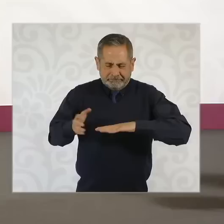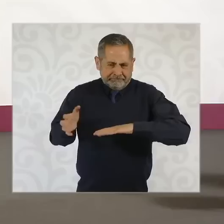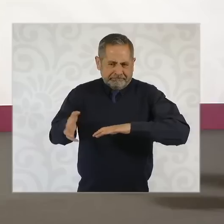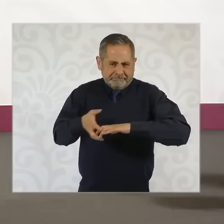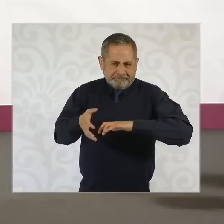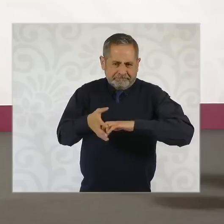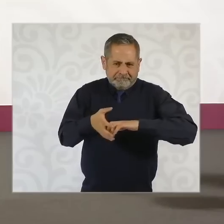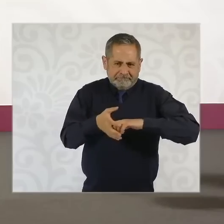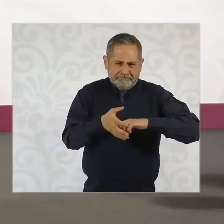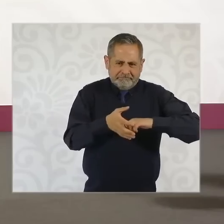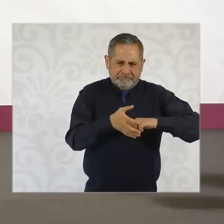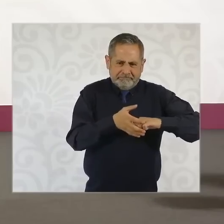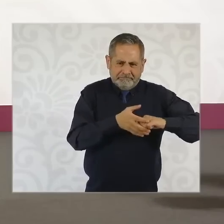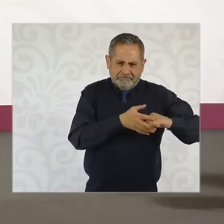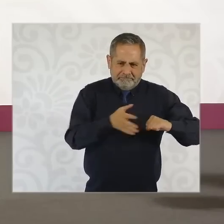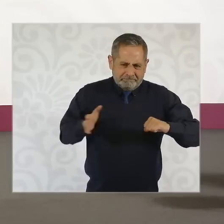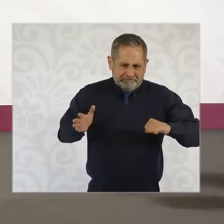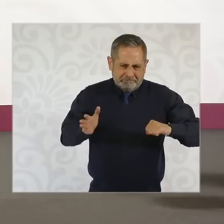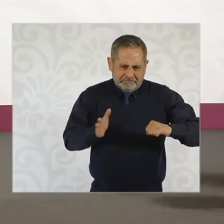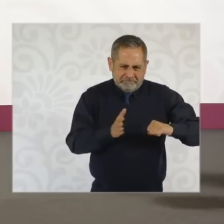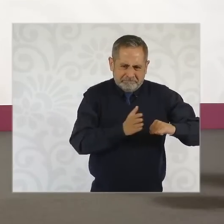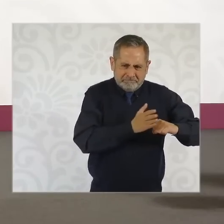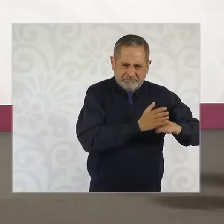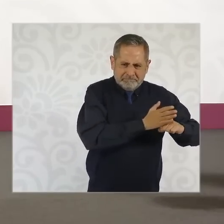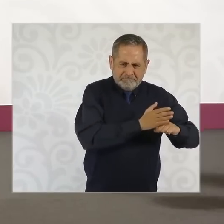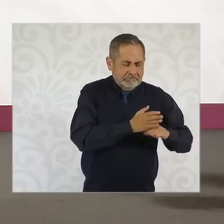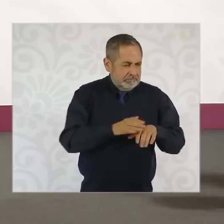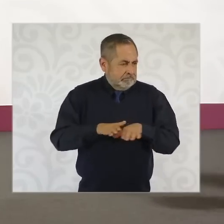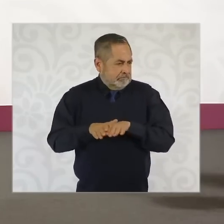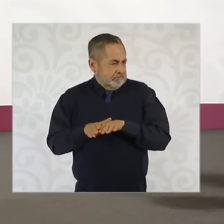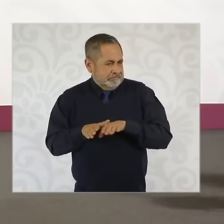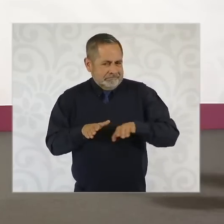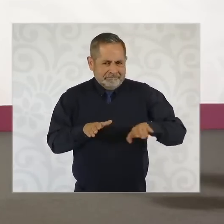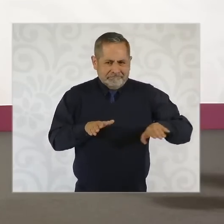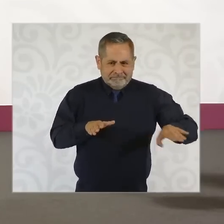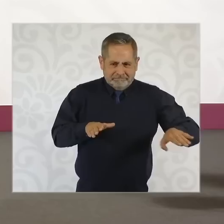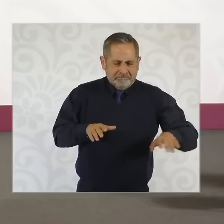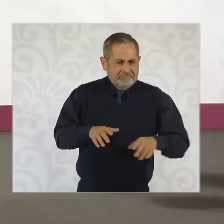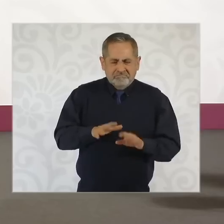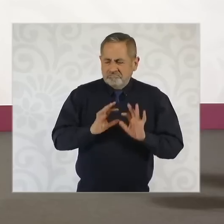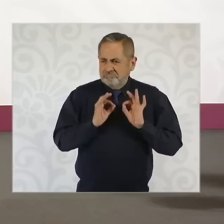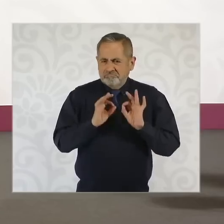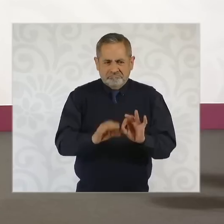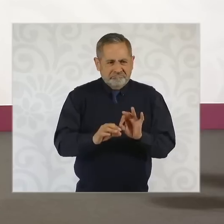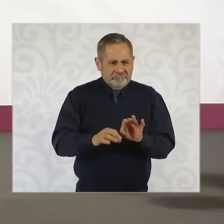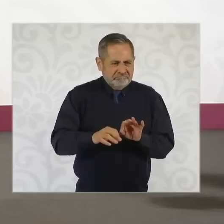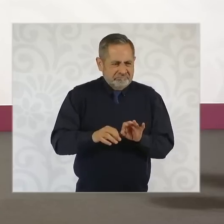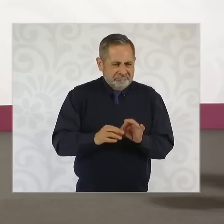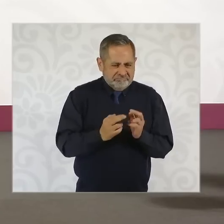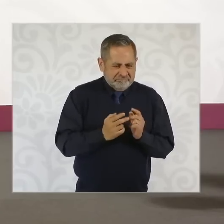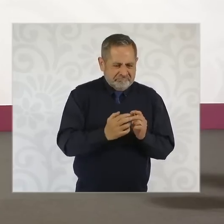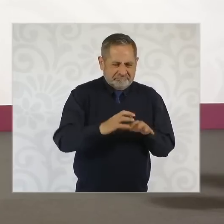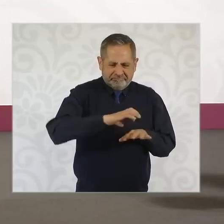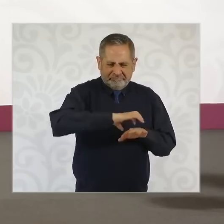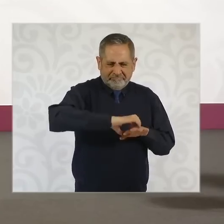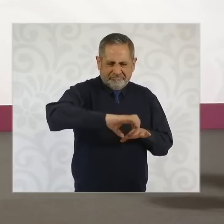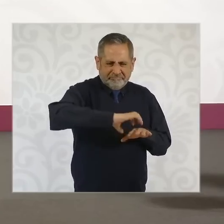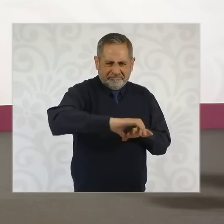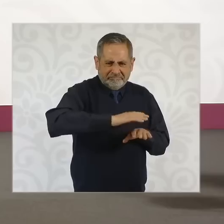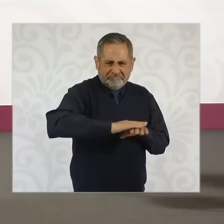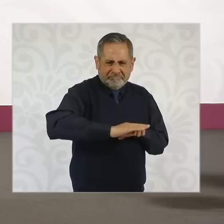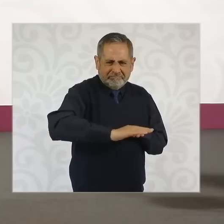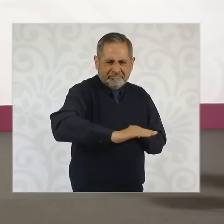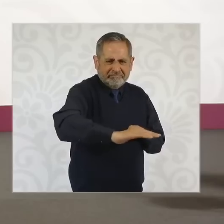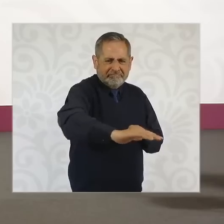que le llaman finisher o extendedoras y que Eh hay algunas que lo que hacen es poder extender capas